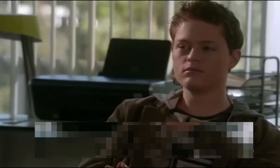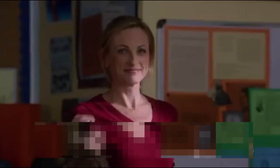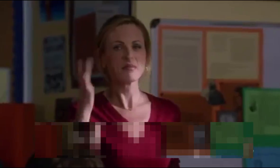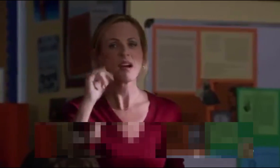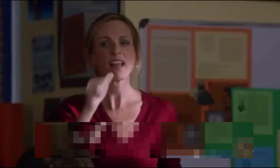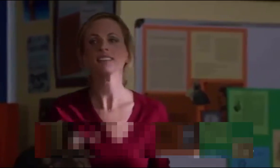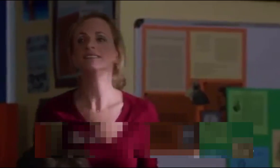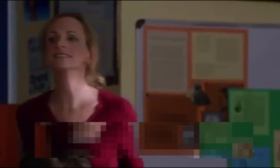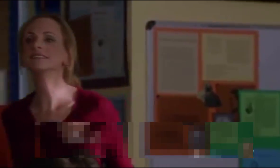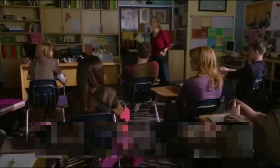Warum nicht?